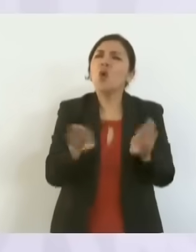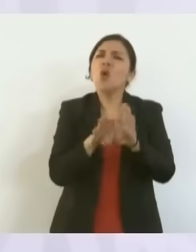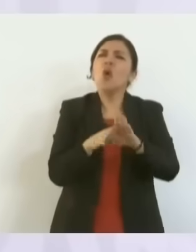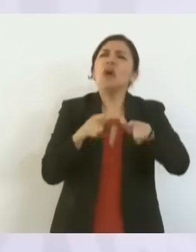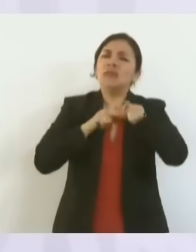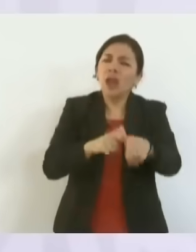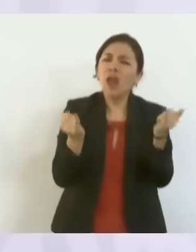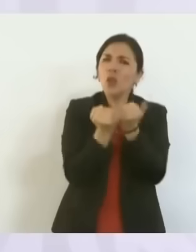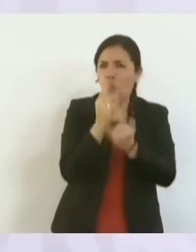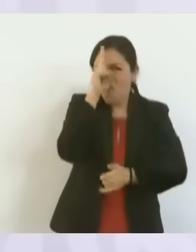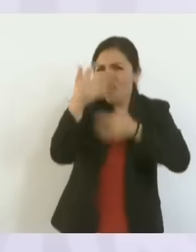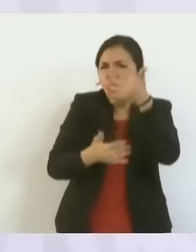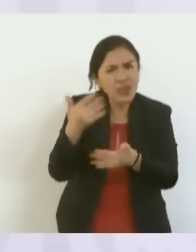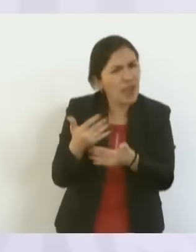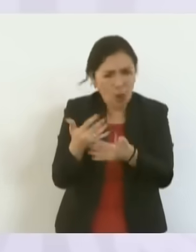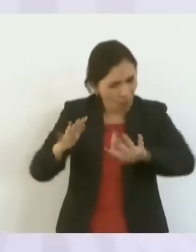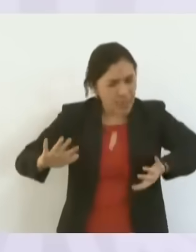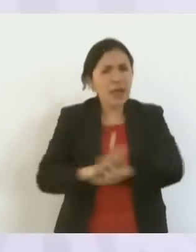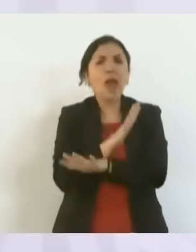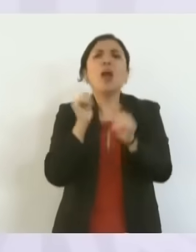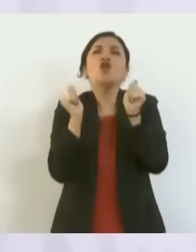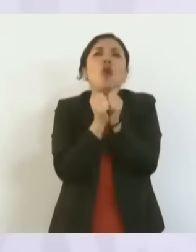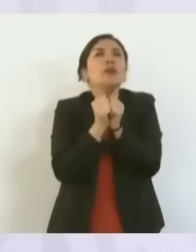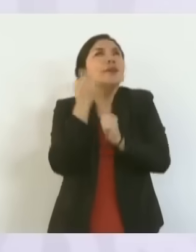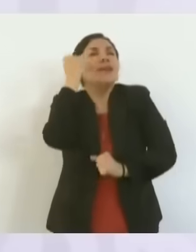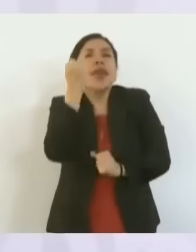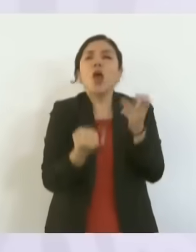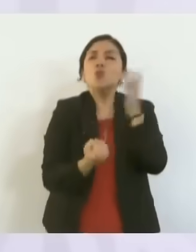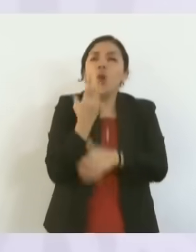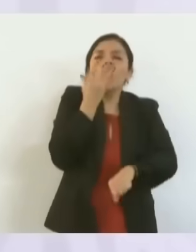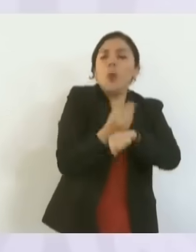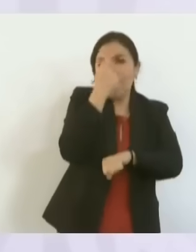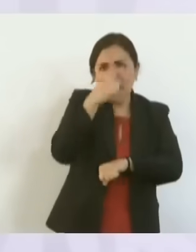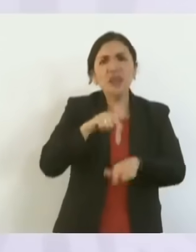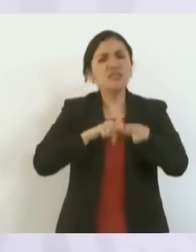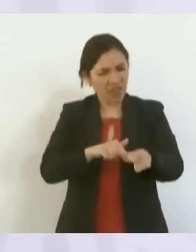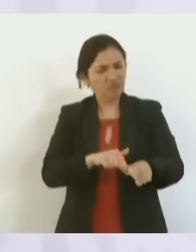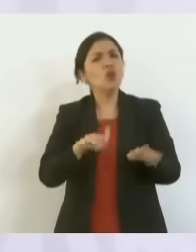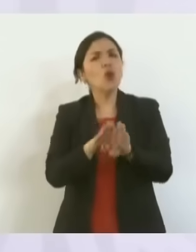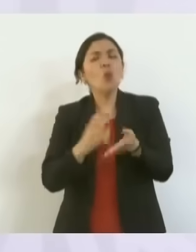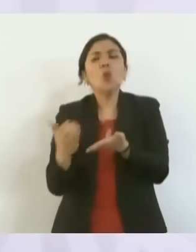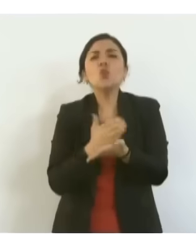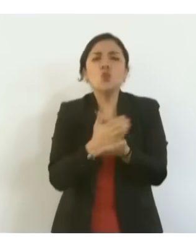acciones poéticas y reparadoras como nuevas formas de resistencia y sanación colectiva,